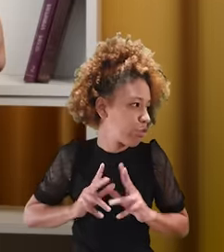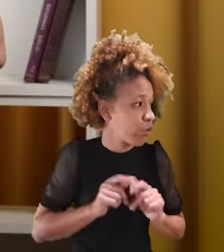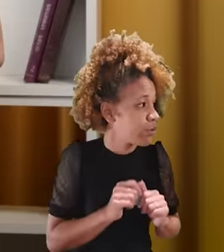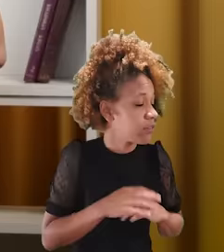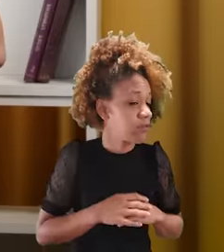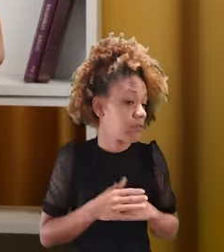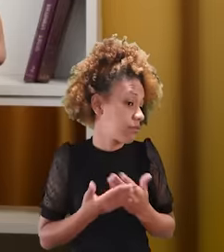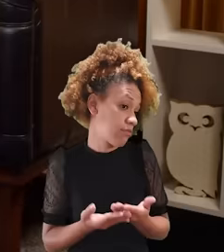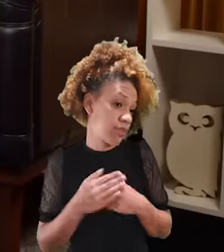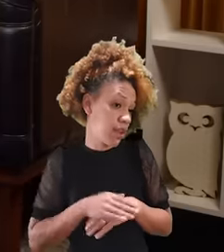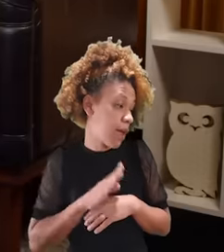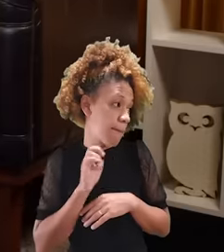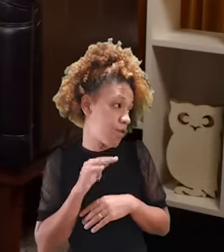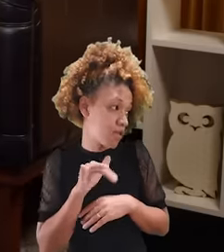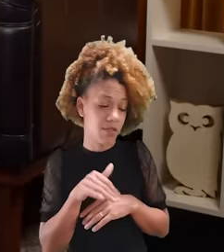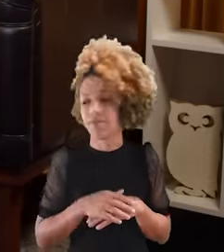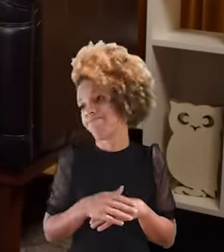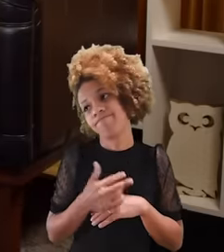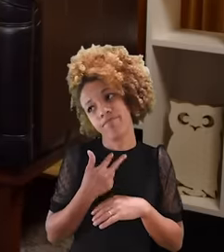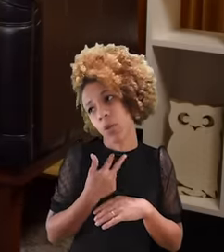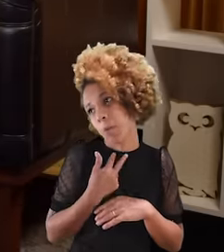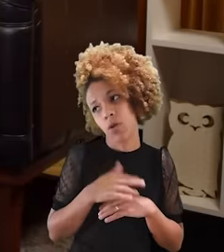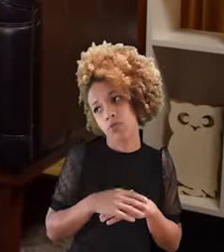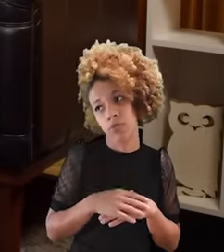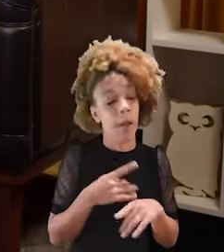Bozena você não pode fazer é contratualmente a princípio não porque assim esse personagem não